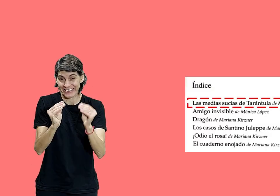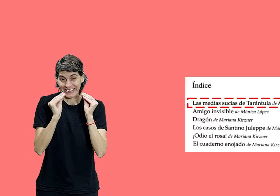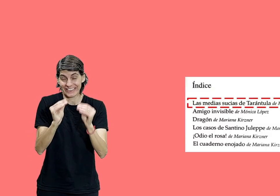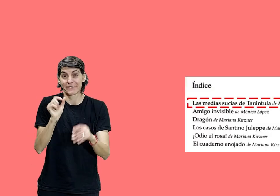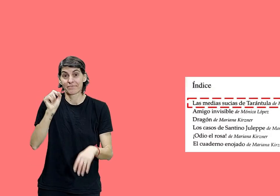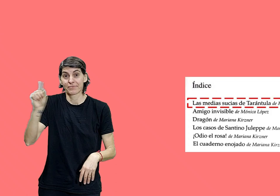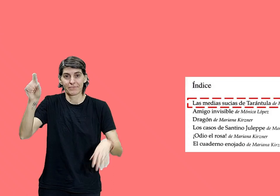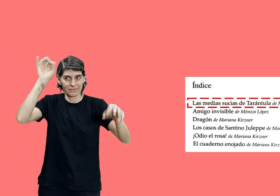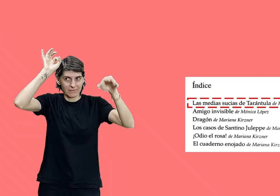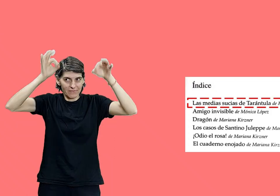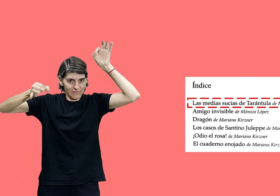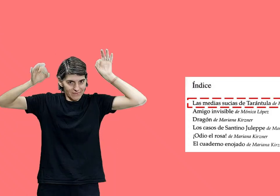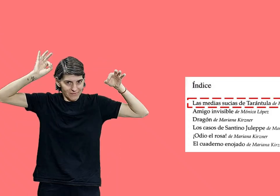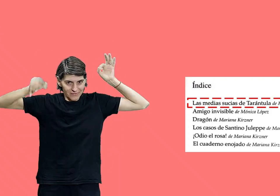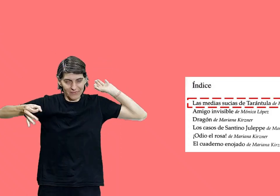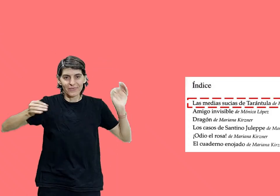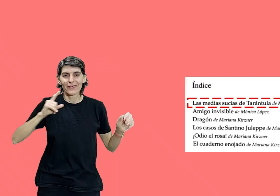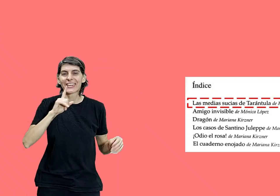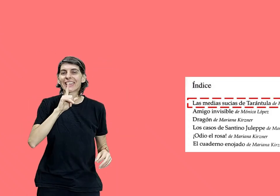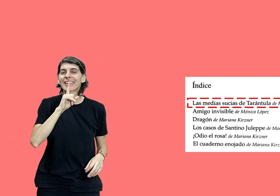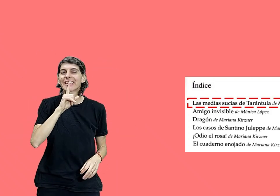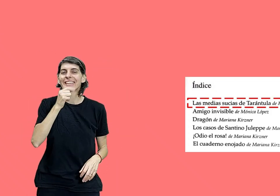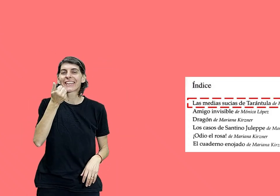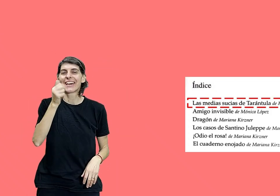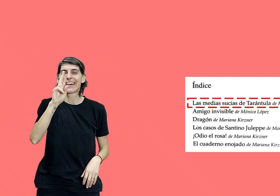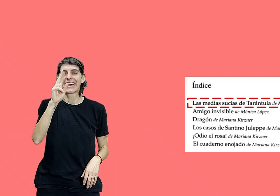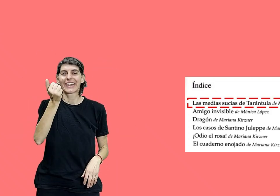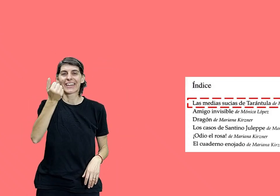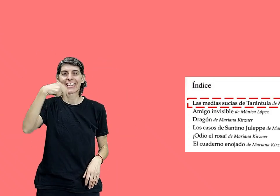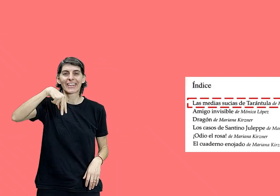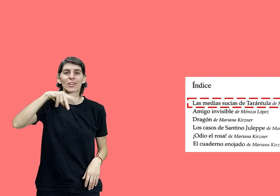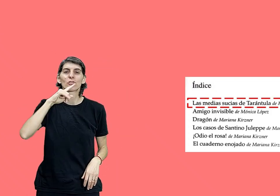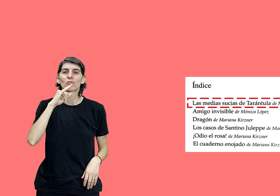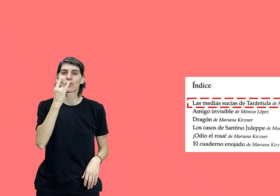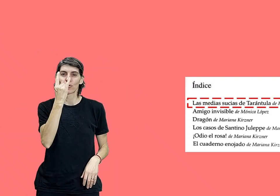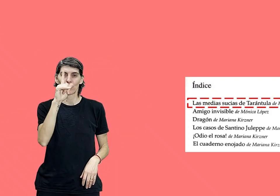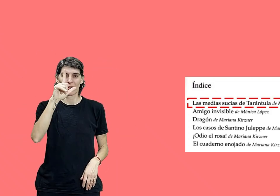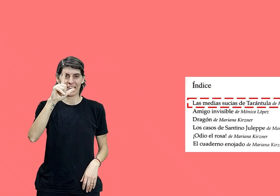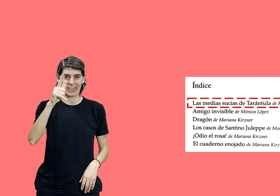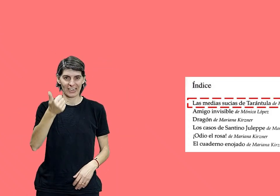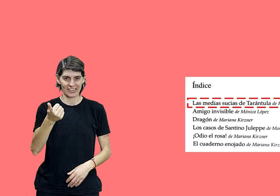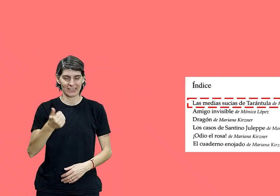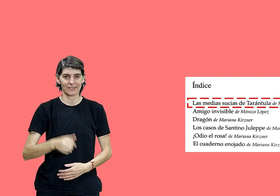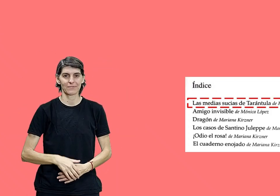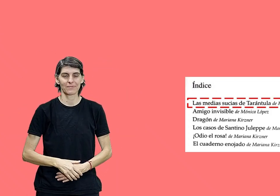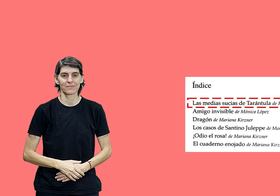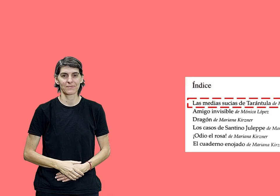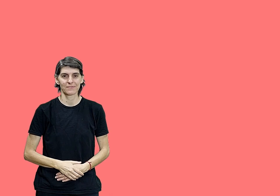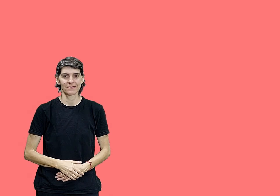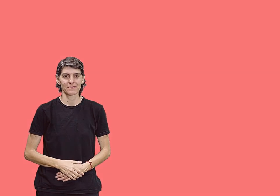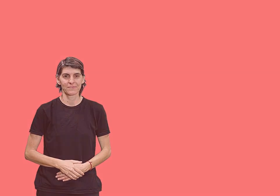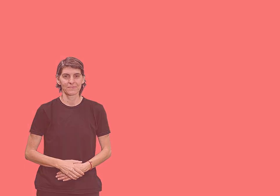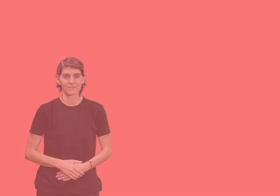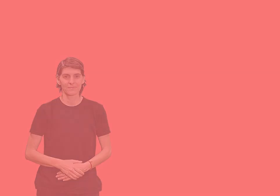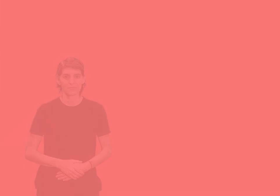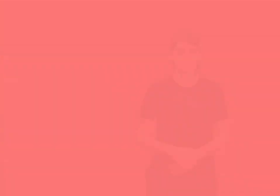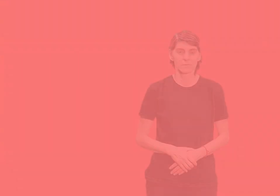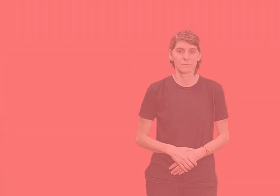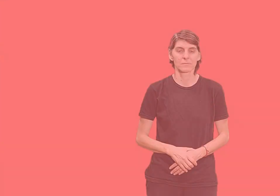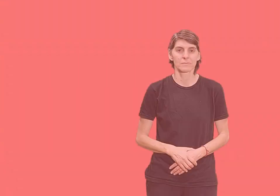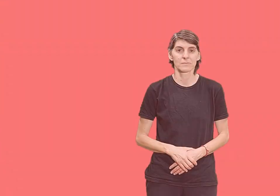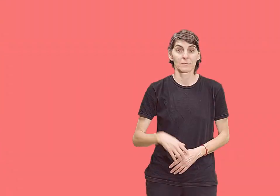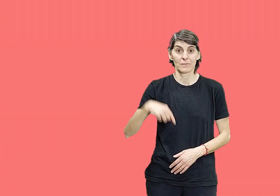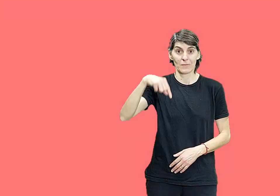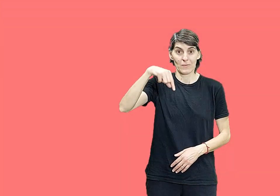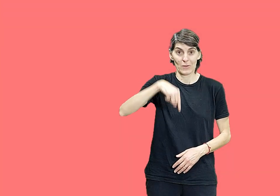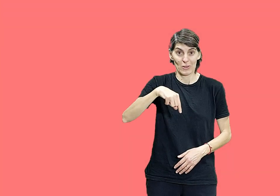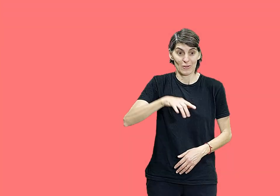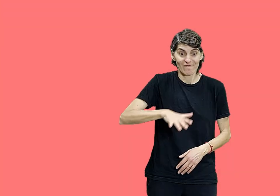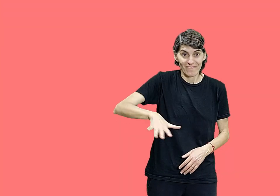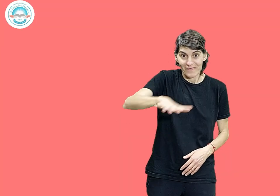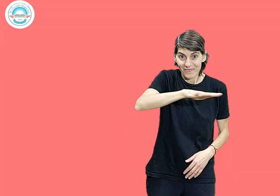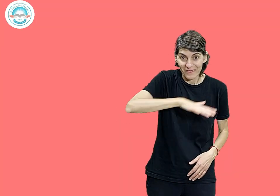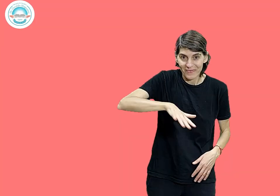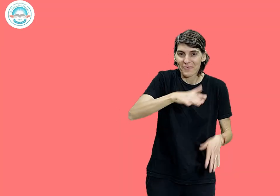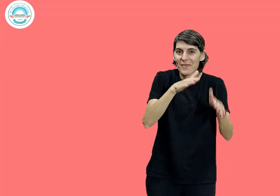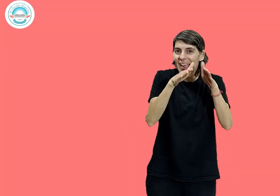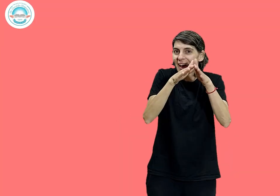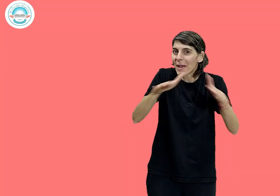Las medias sucias de Tarántula